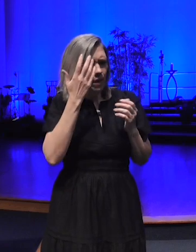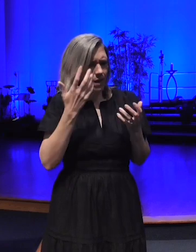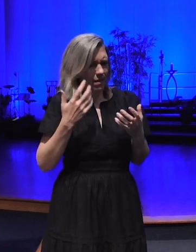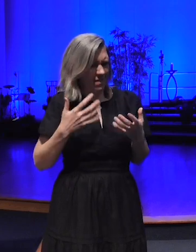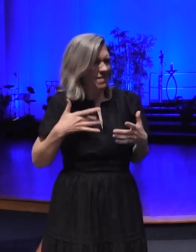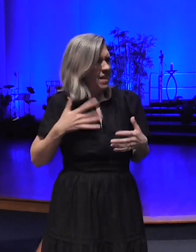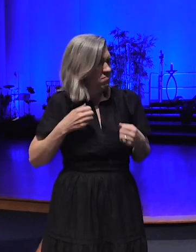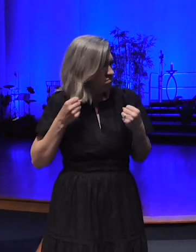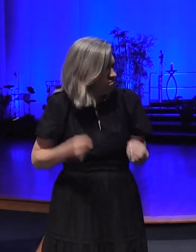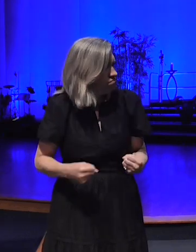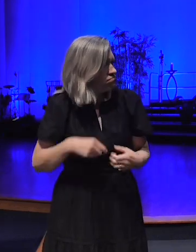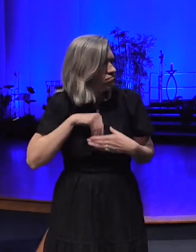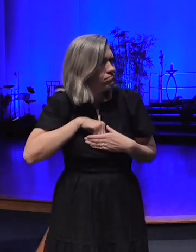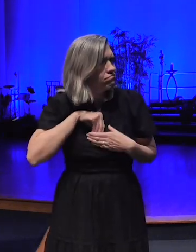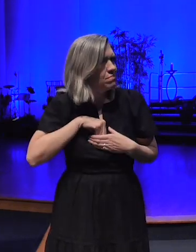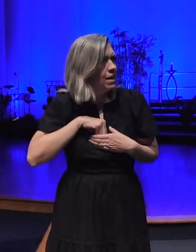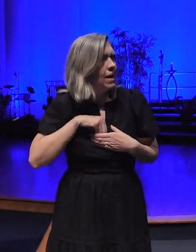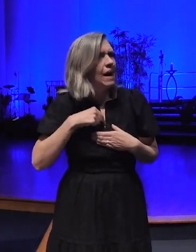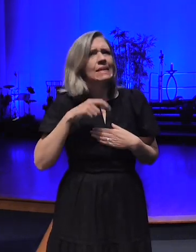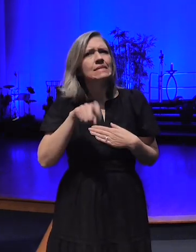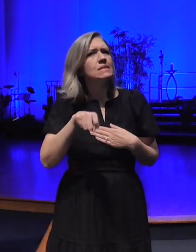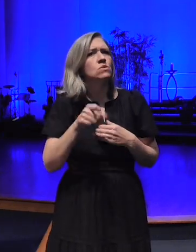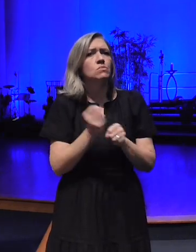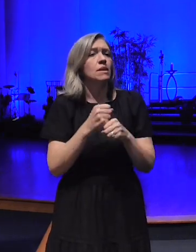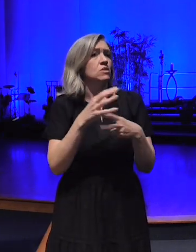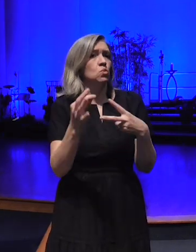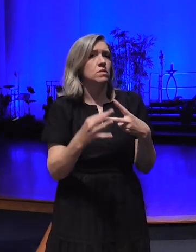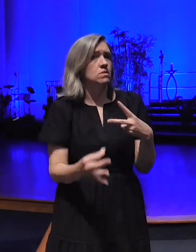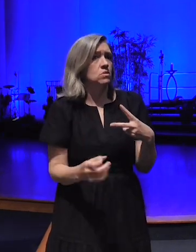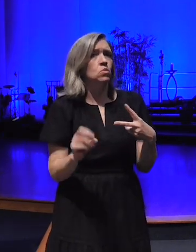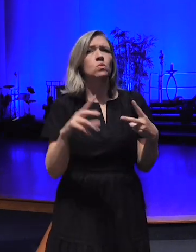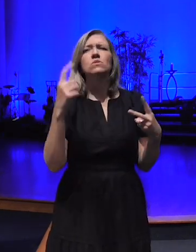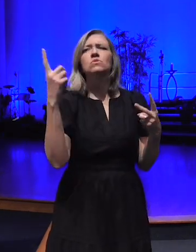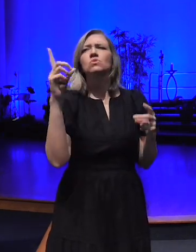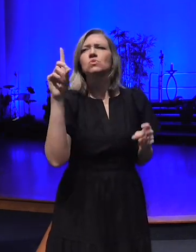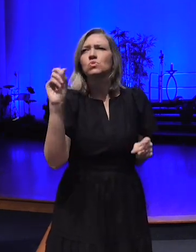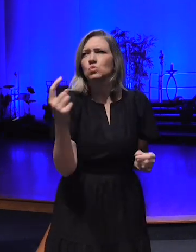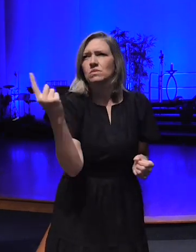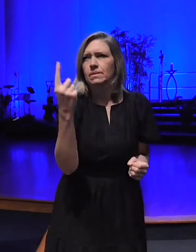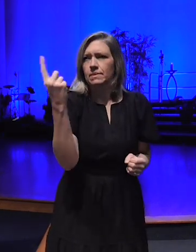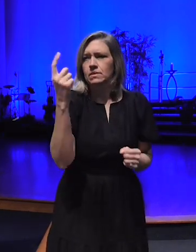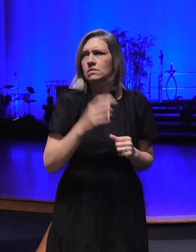que